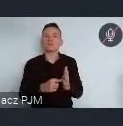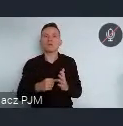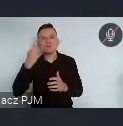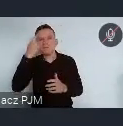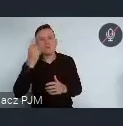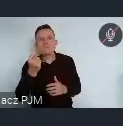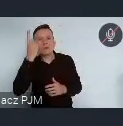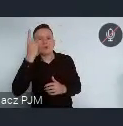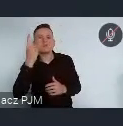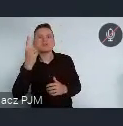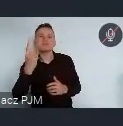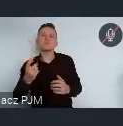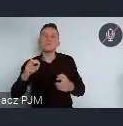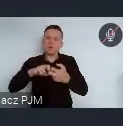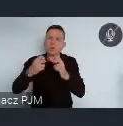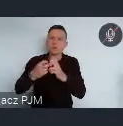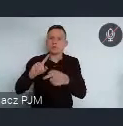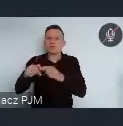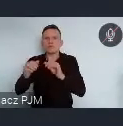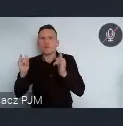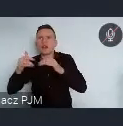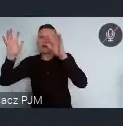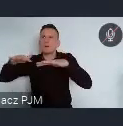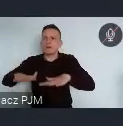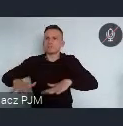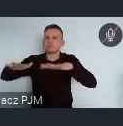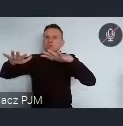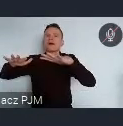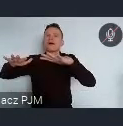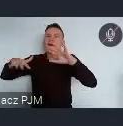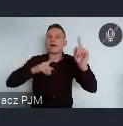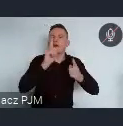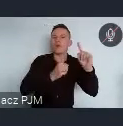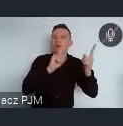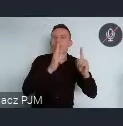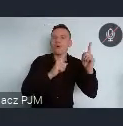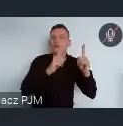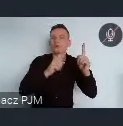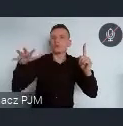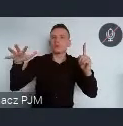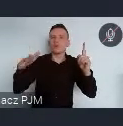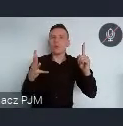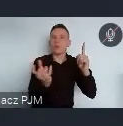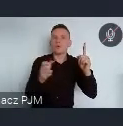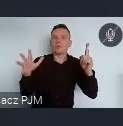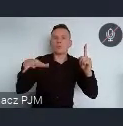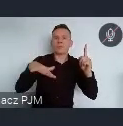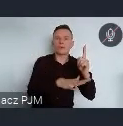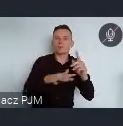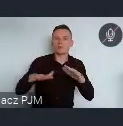rozwiązywania problemów z wodami opadowymi. Jest to działanie na rzecz klimatu, ale tak jak już wcześniej powiedziałem,